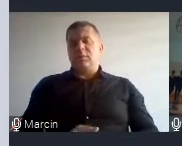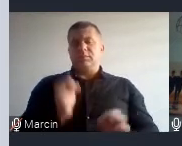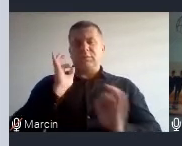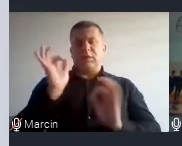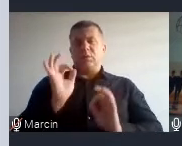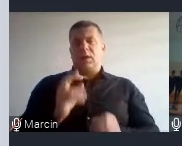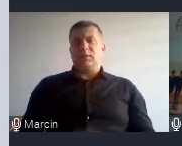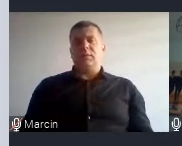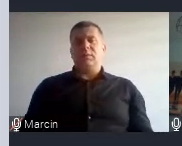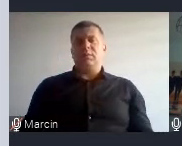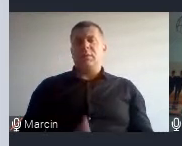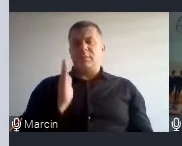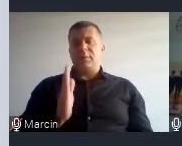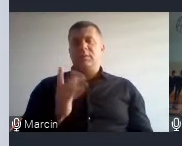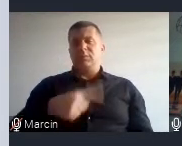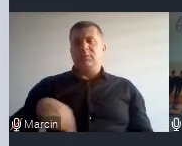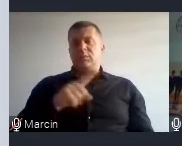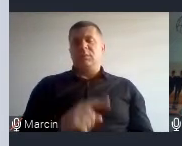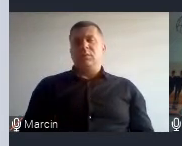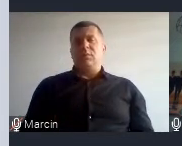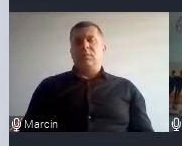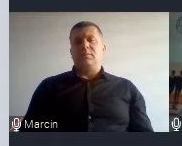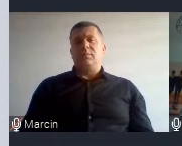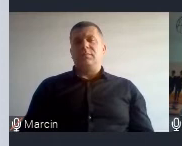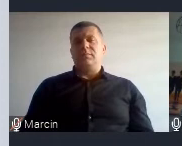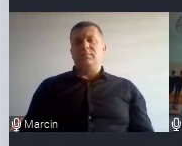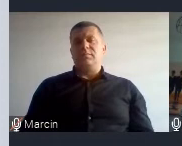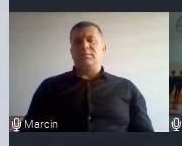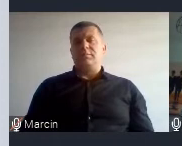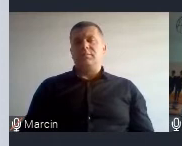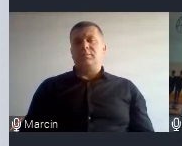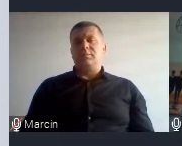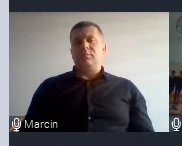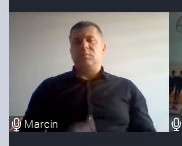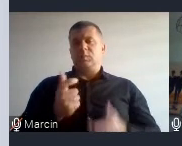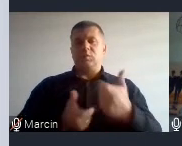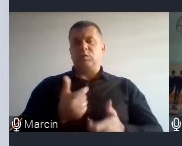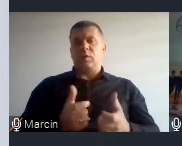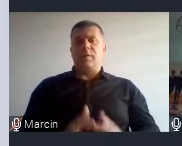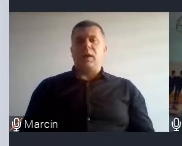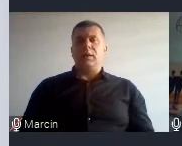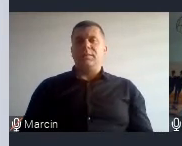które Państwo będziecie stosowali.